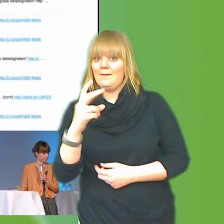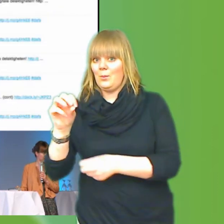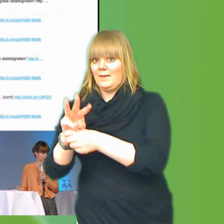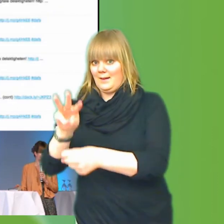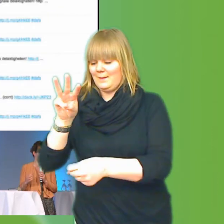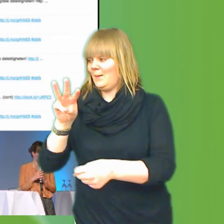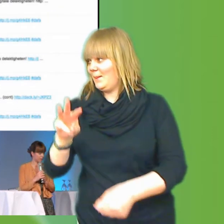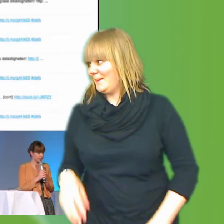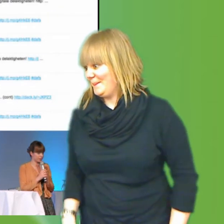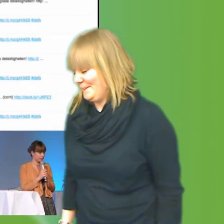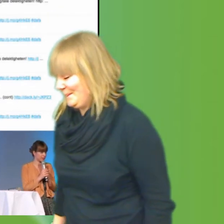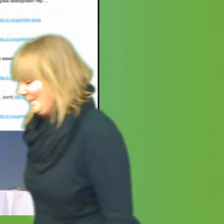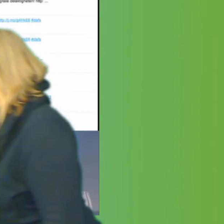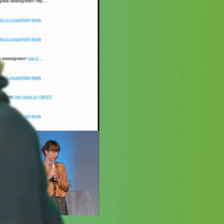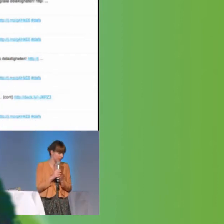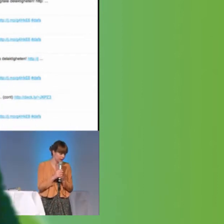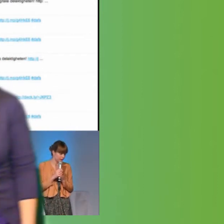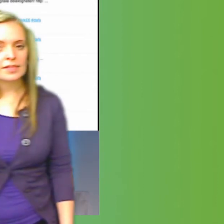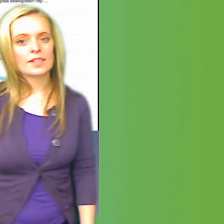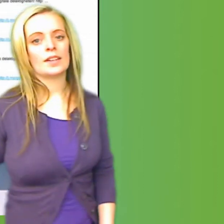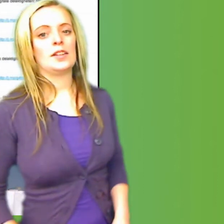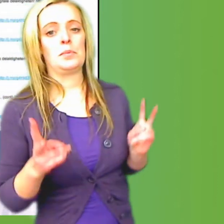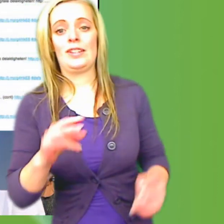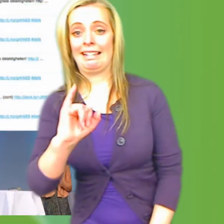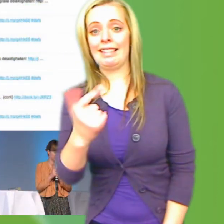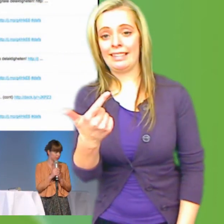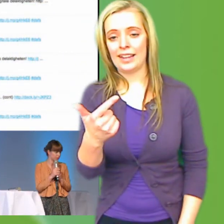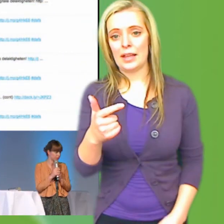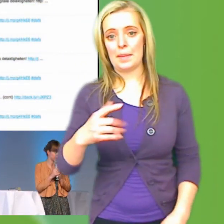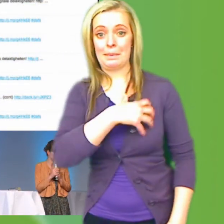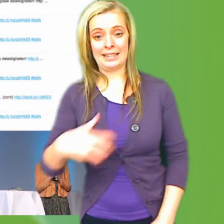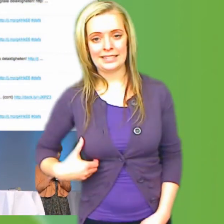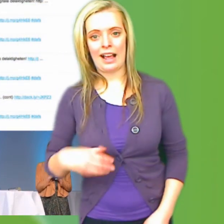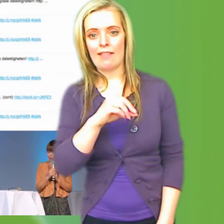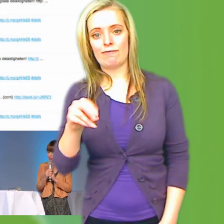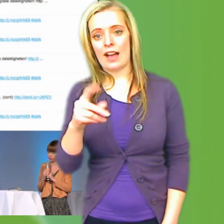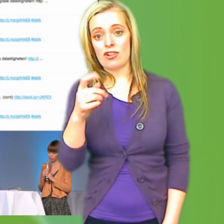Även it-ministern, Anna-Karin Hatt, twisrar om det här.